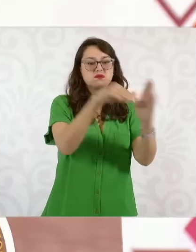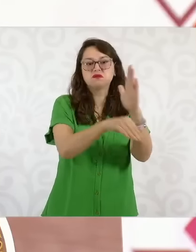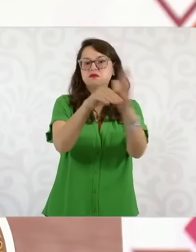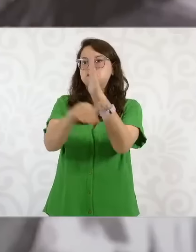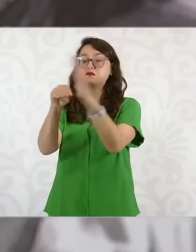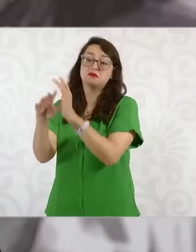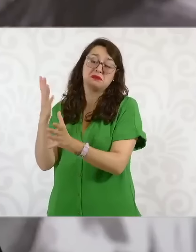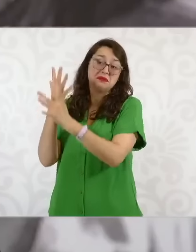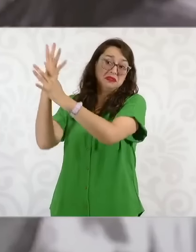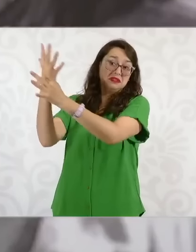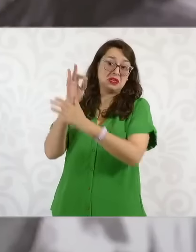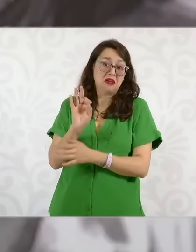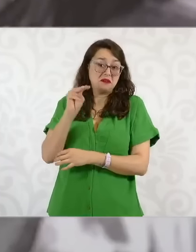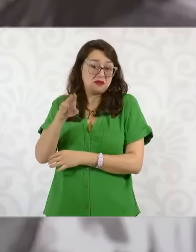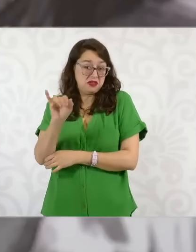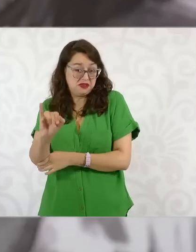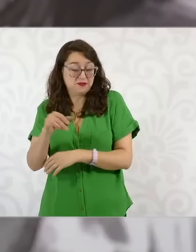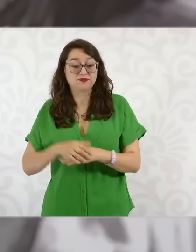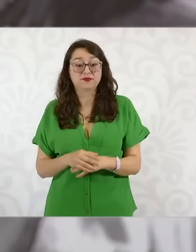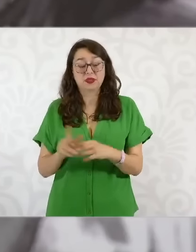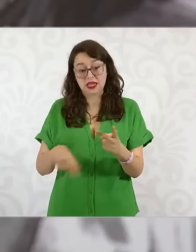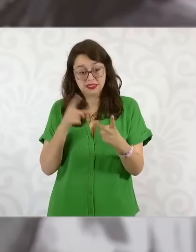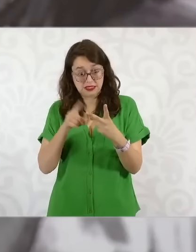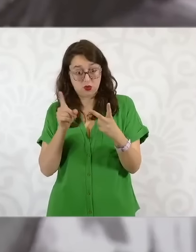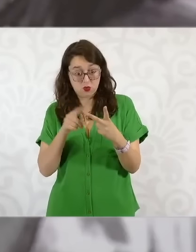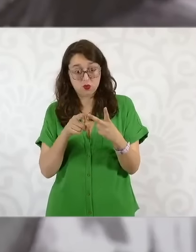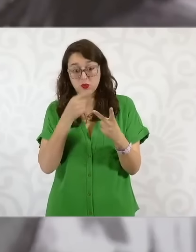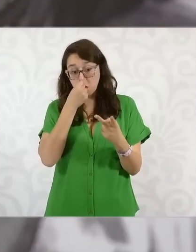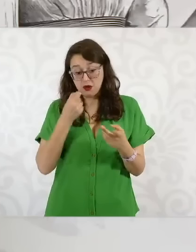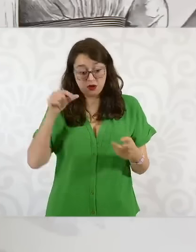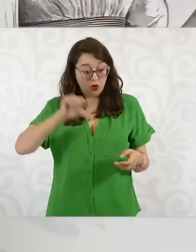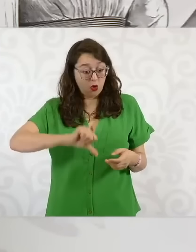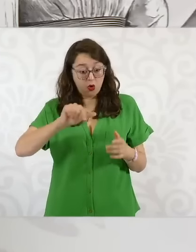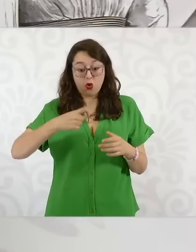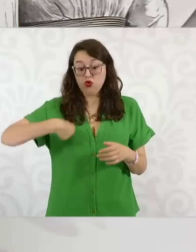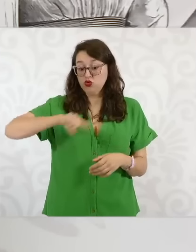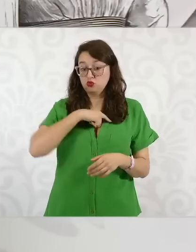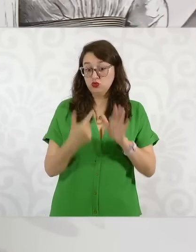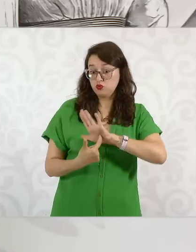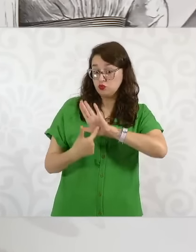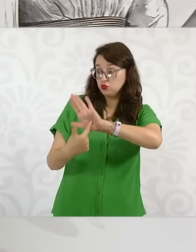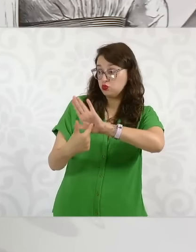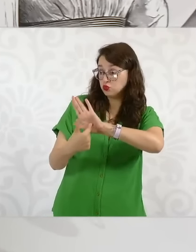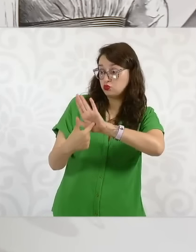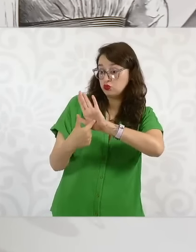y segundo creo que los datos que hemos presentado esta mañana y la estrategia de inversión pública